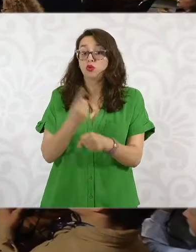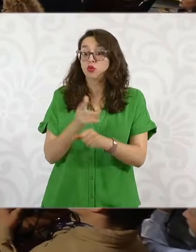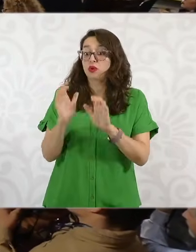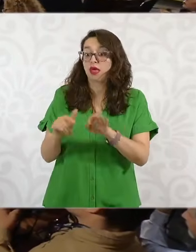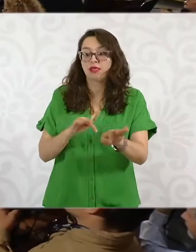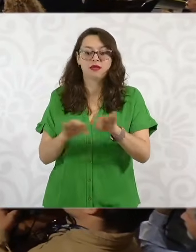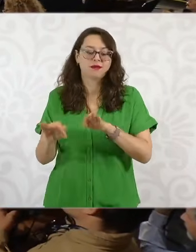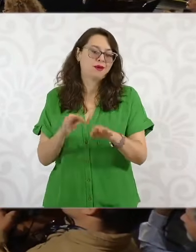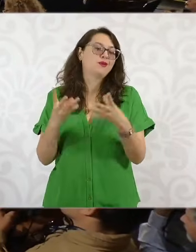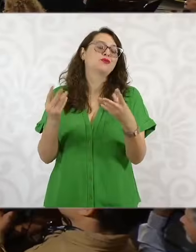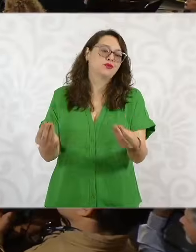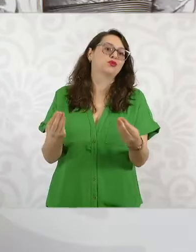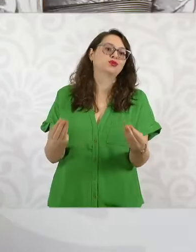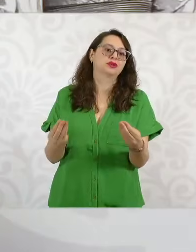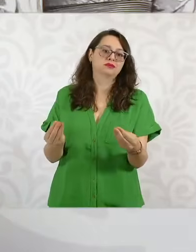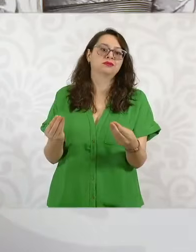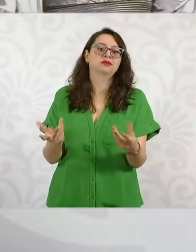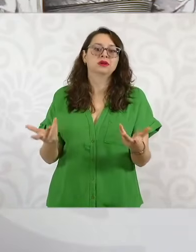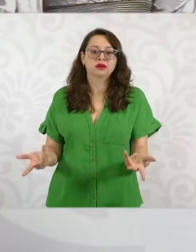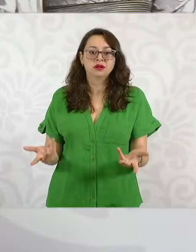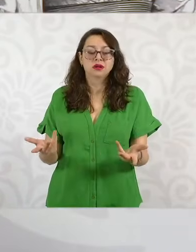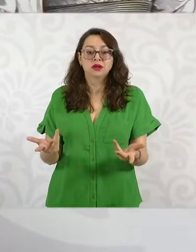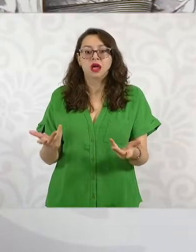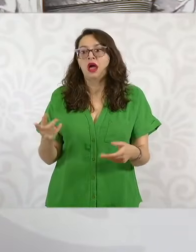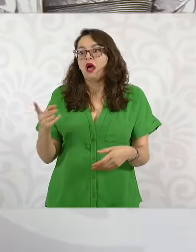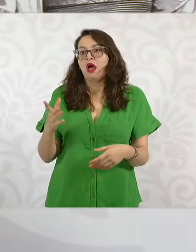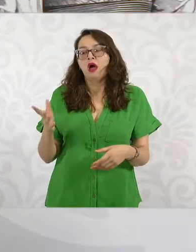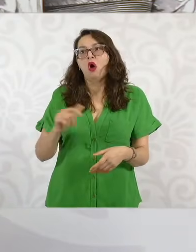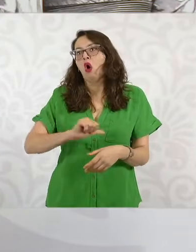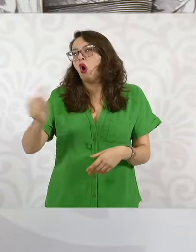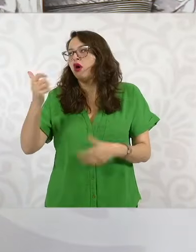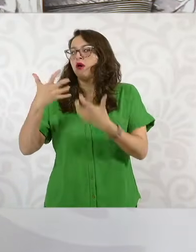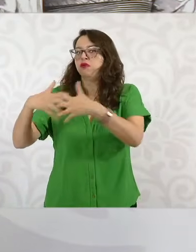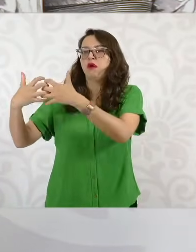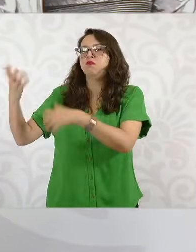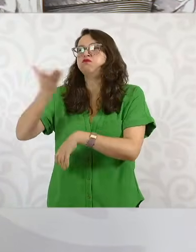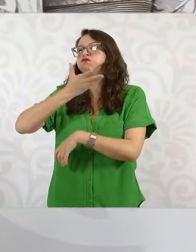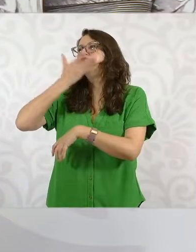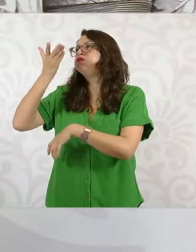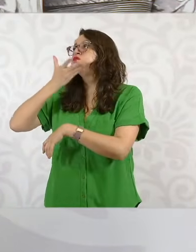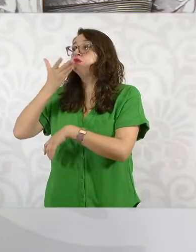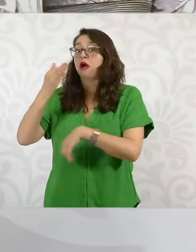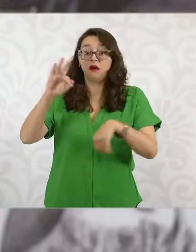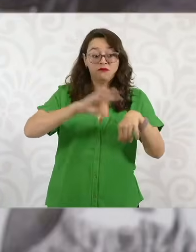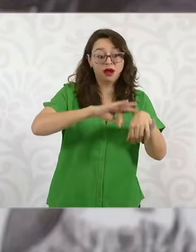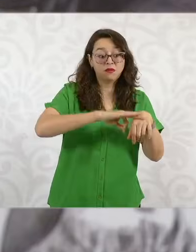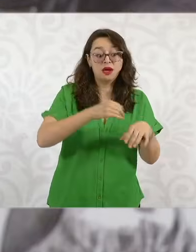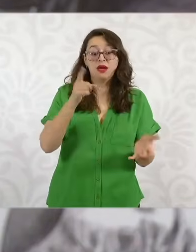jóvenes que son distintas de las habituales y que es importante que se desarrollen al mismo tiempo